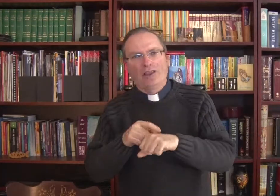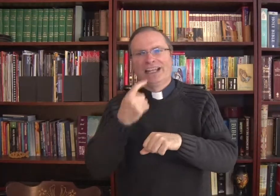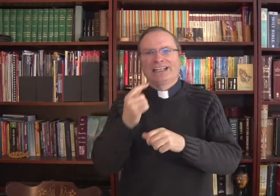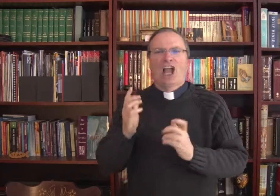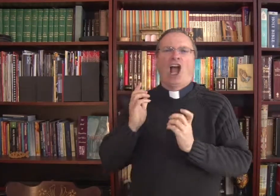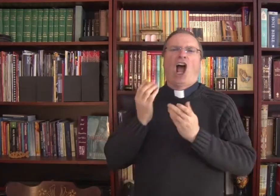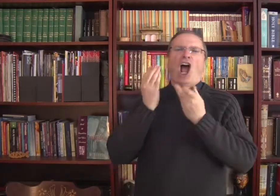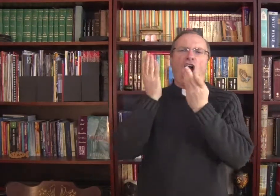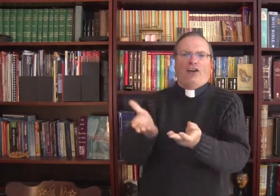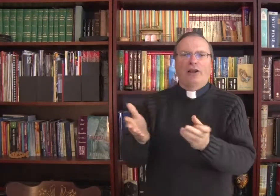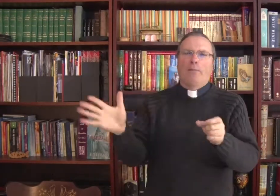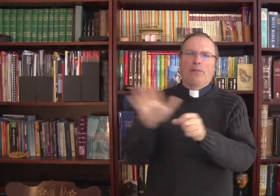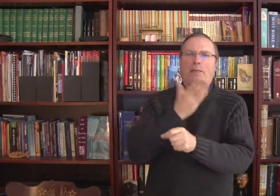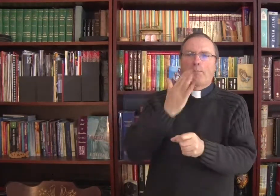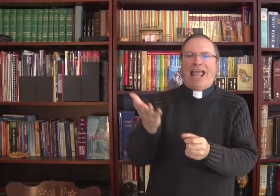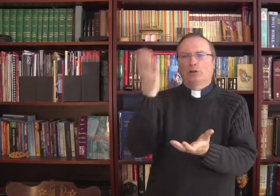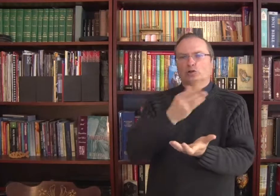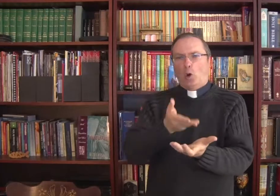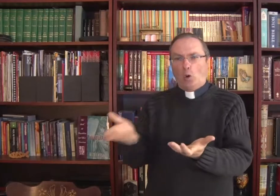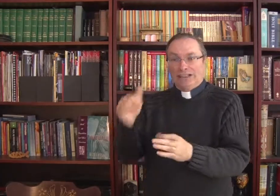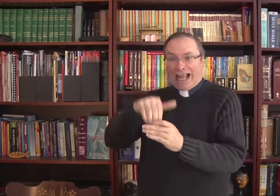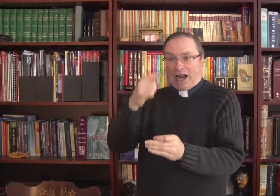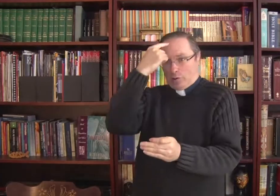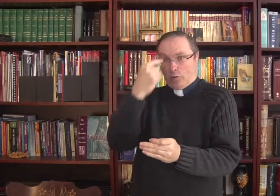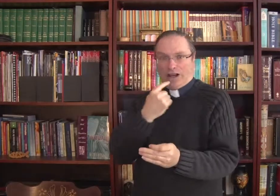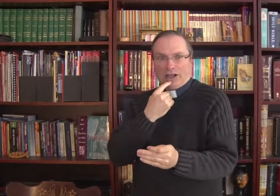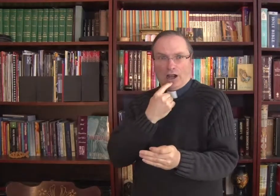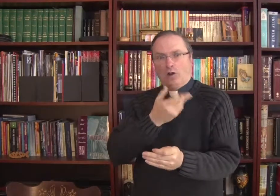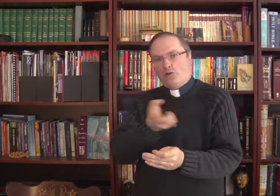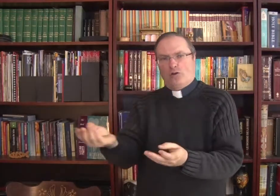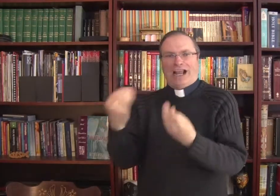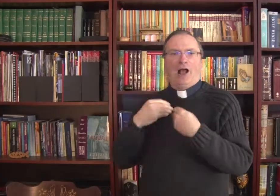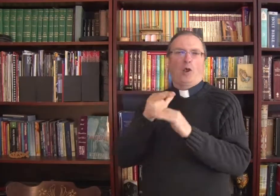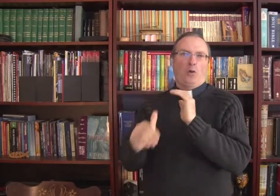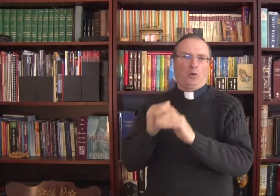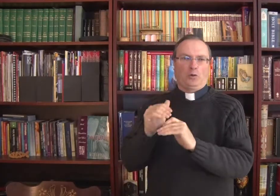qui offre pleine de belles choses en croyant nous rendre heureux,